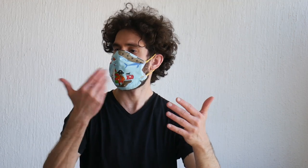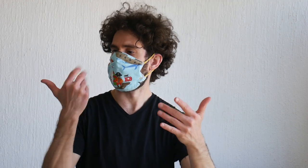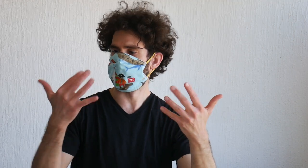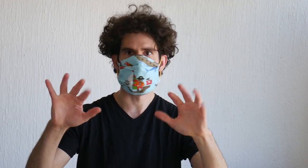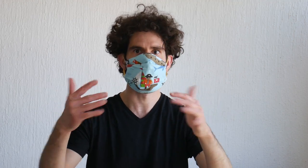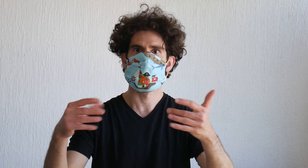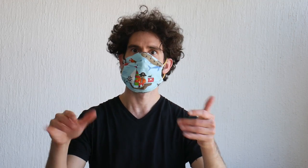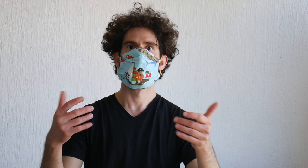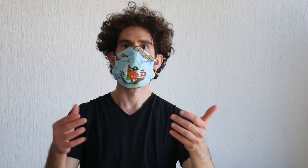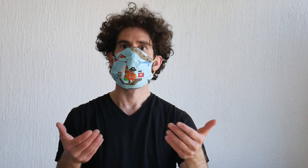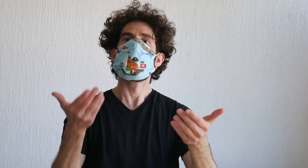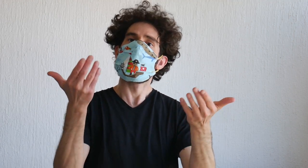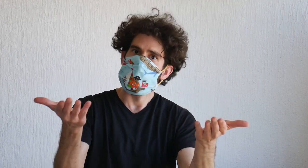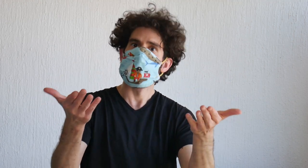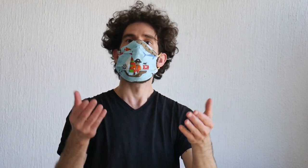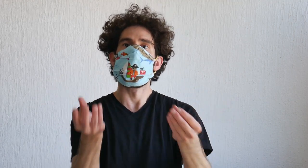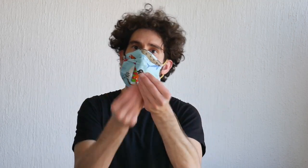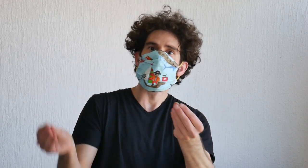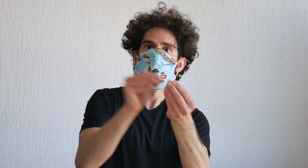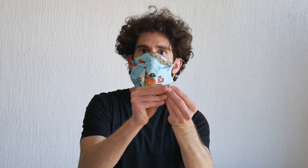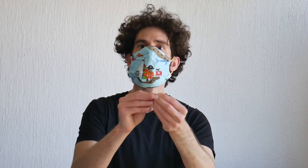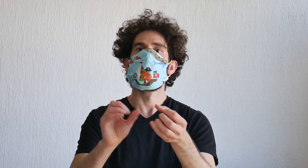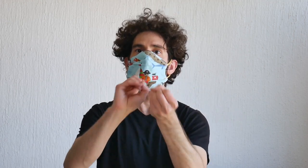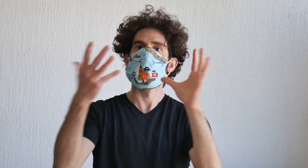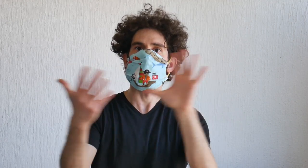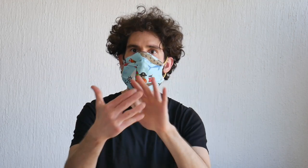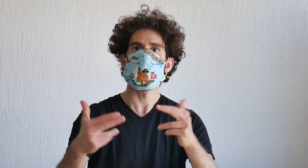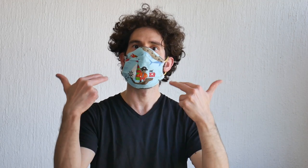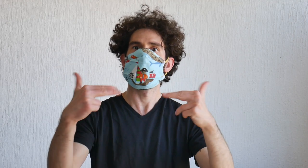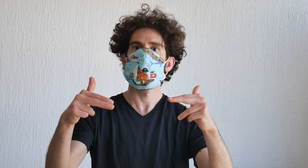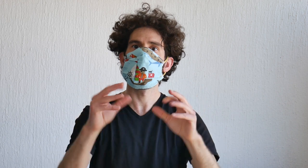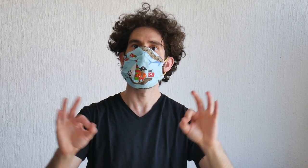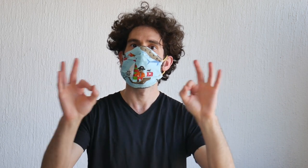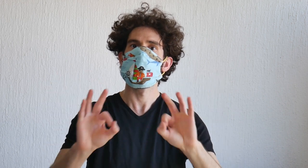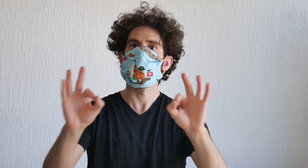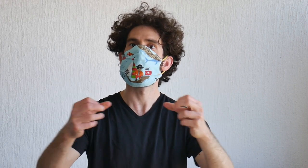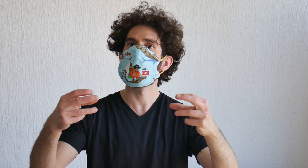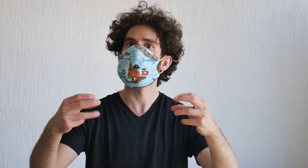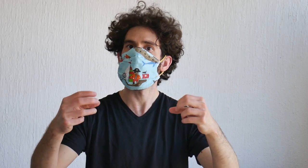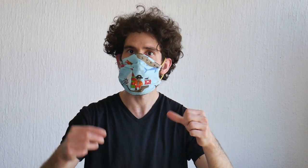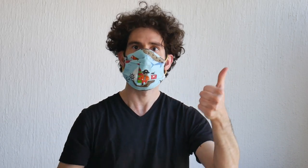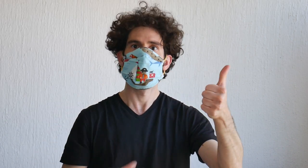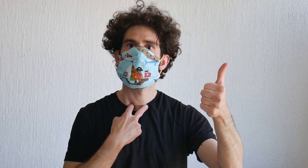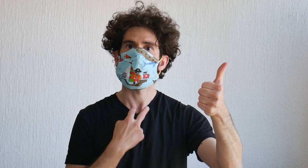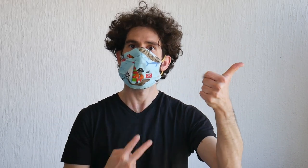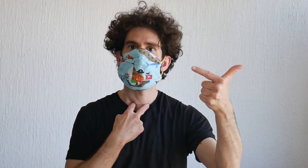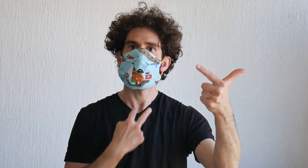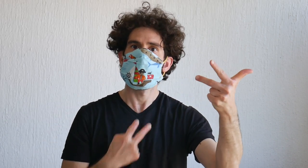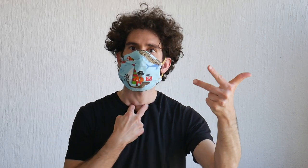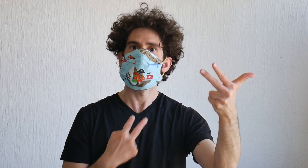Ca va mieux. Bon, en plus, les vidéos sur Internet ne sont pas sous-titrées. Je suis bloqué, Je suis bloqué, bloqué, Je suis bloqué, bloqué, bloqué